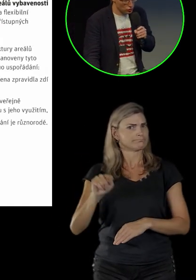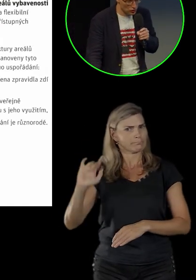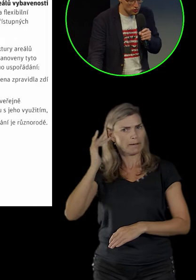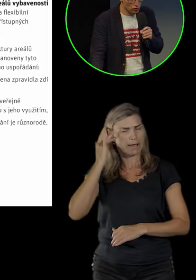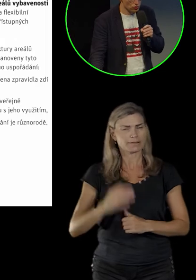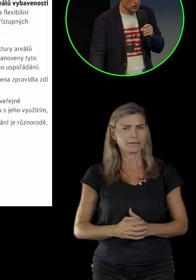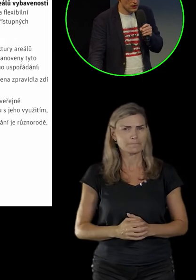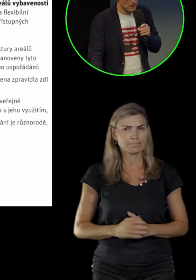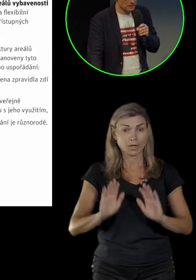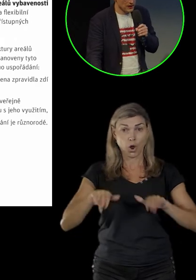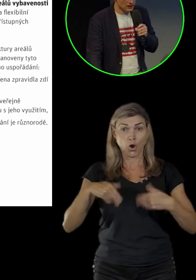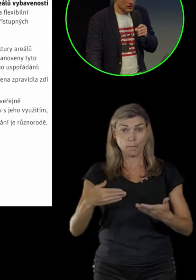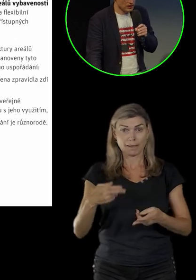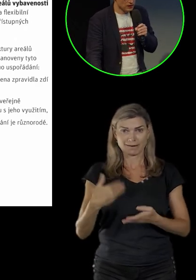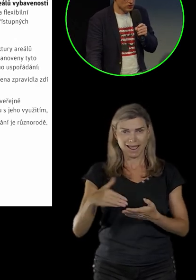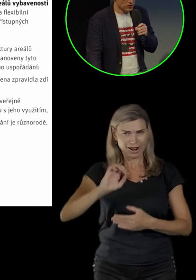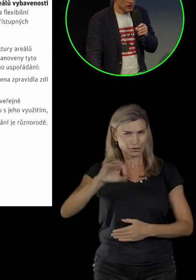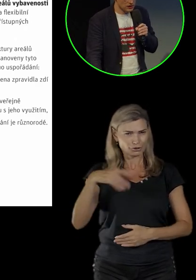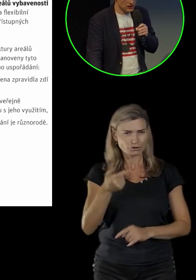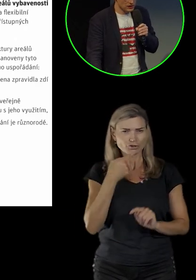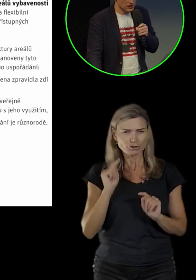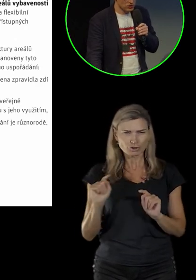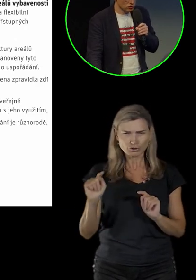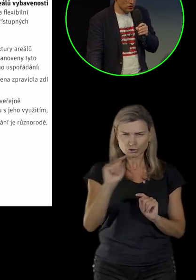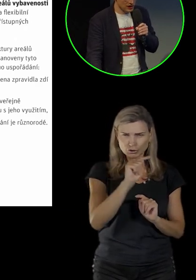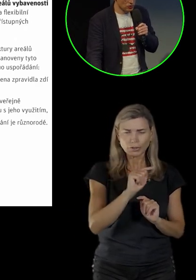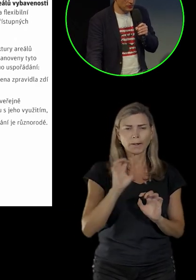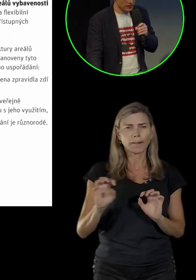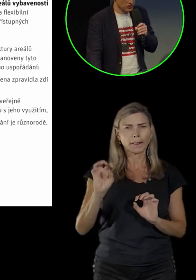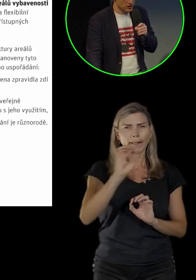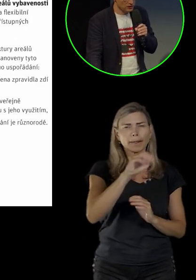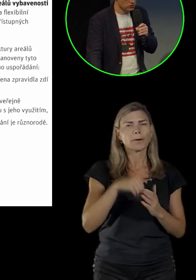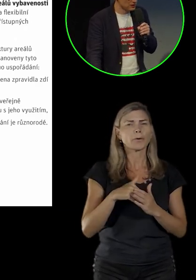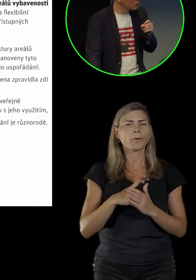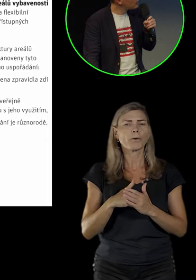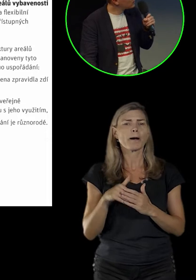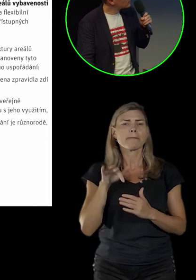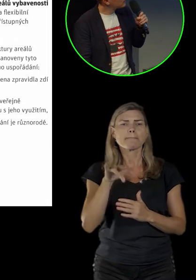Toto, co ukazuju, jsou lokality se strukturou areálu vybavenosti. To jsou takové lokality,